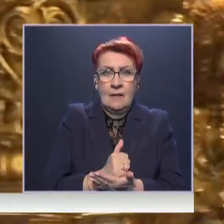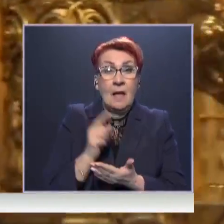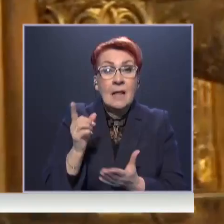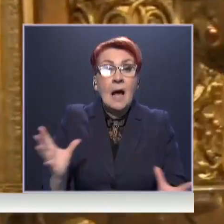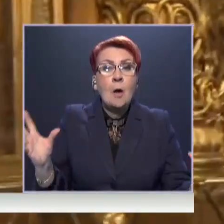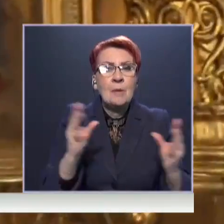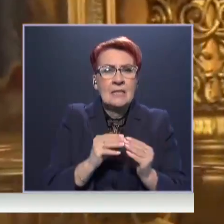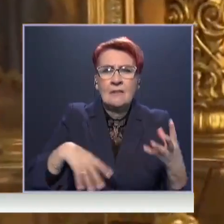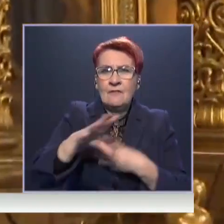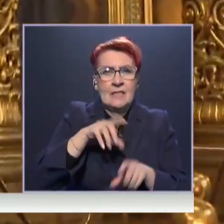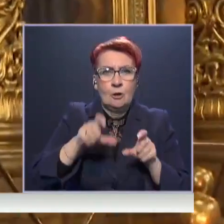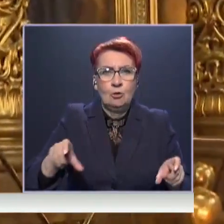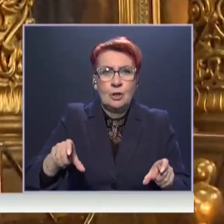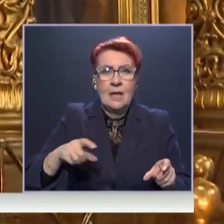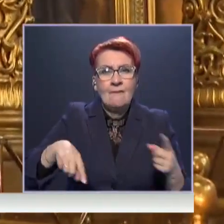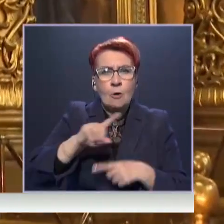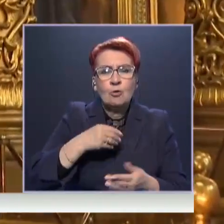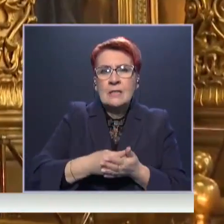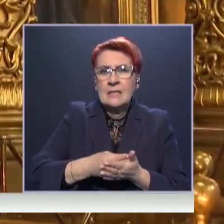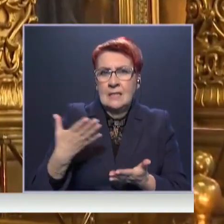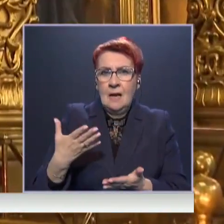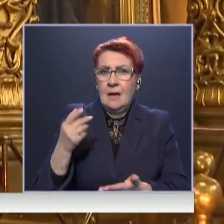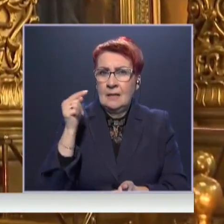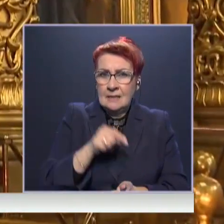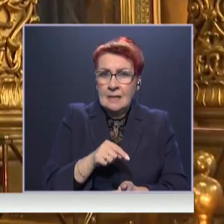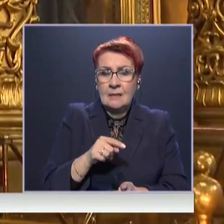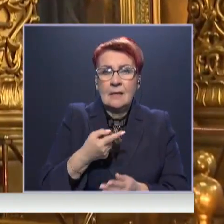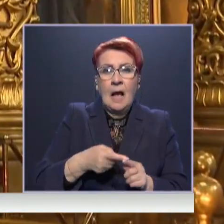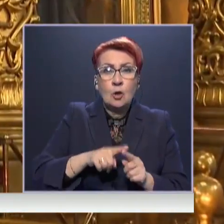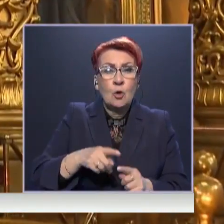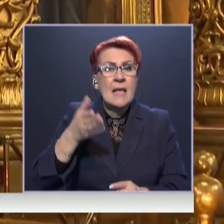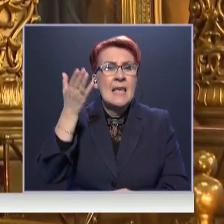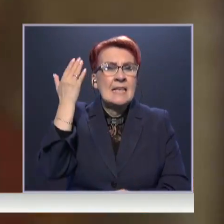людей вокруг тех ценностей которые издревле склеивали